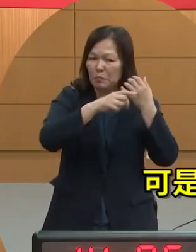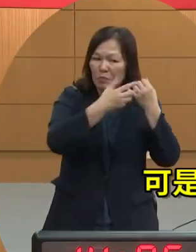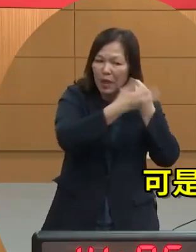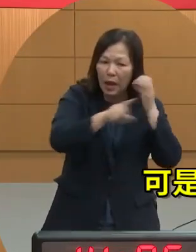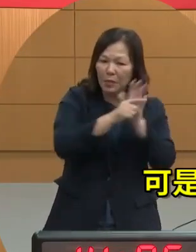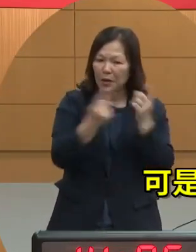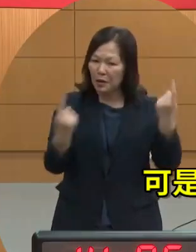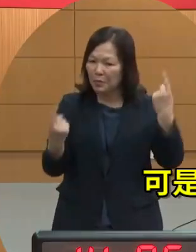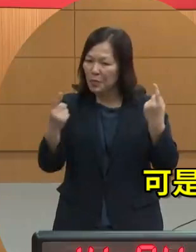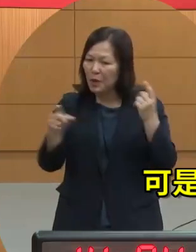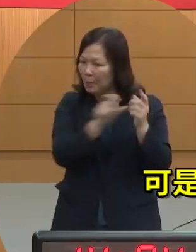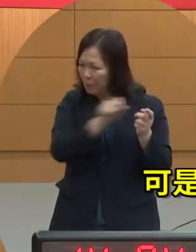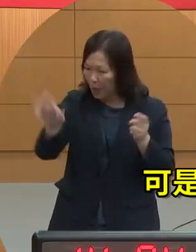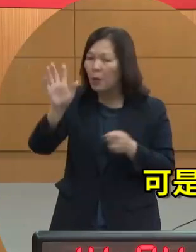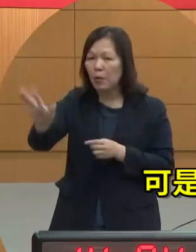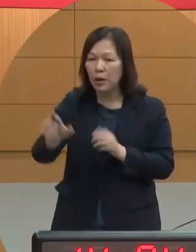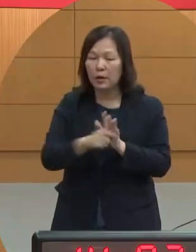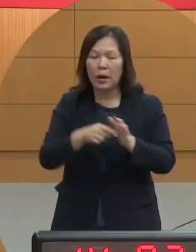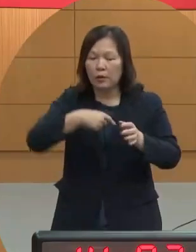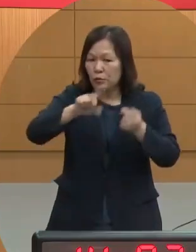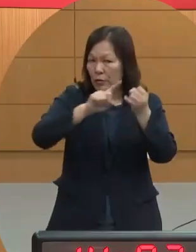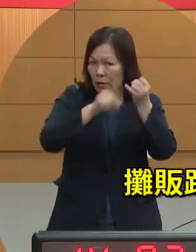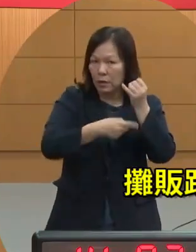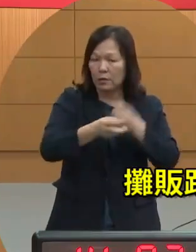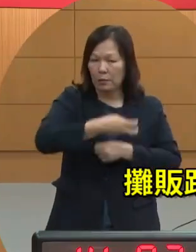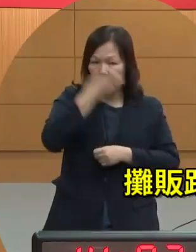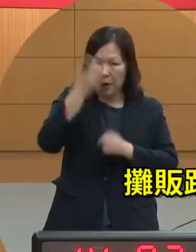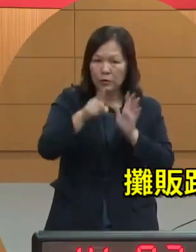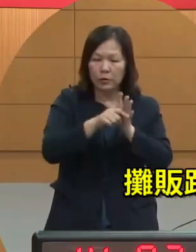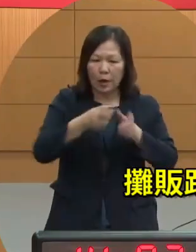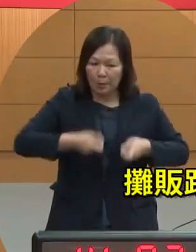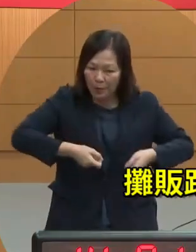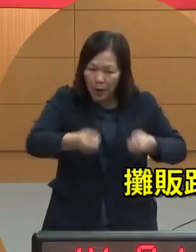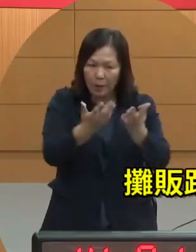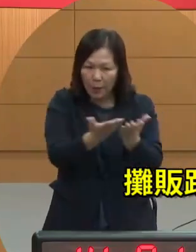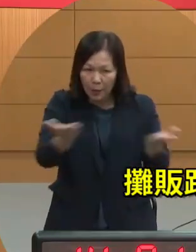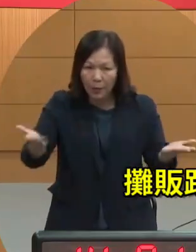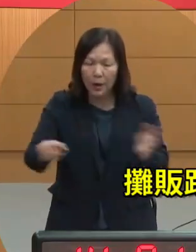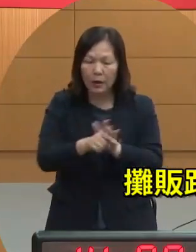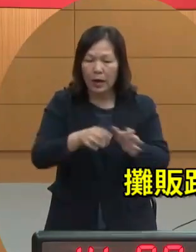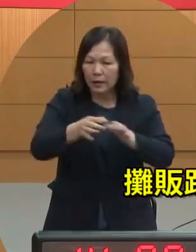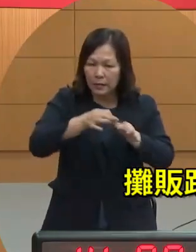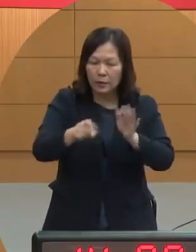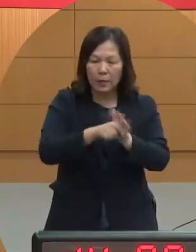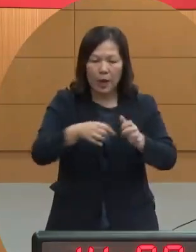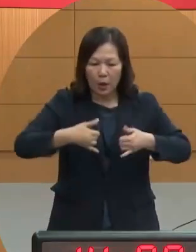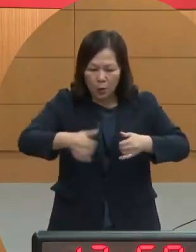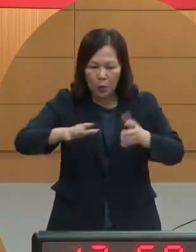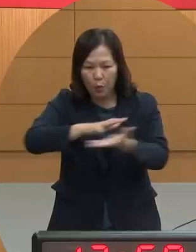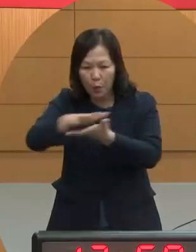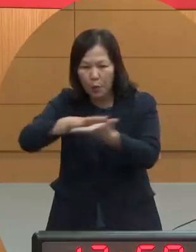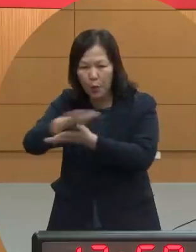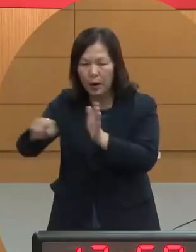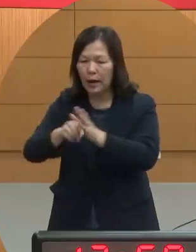可是如果你們去墾丁會發現 攤販跟商家 把路邊搞得一團亂 沙灘弄得一團亂